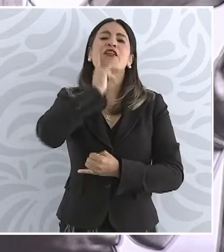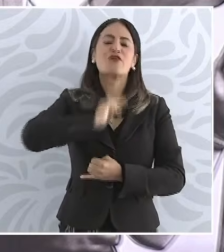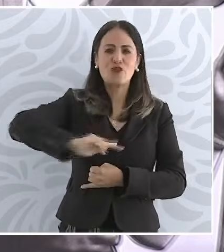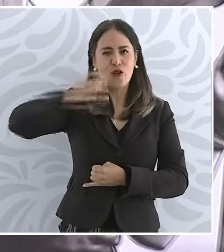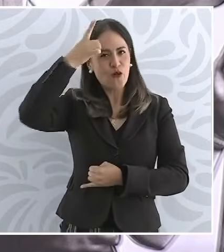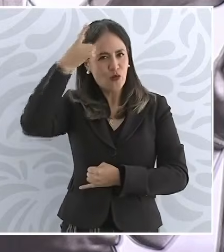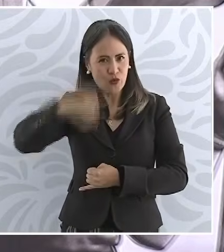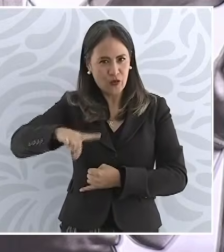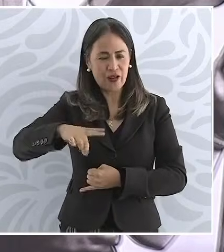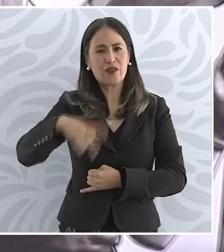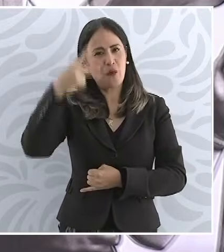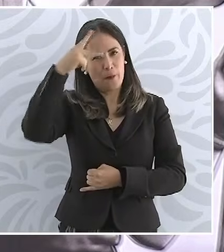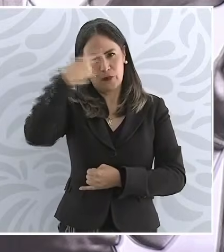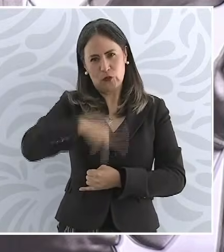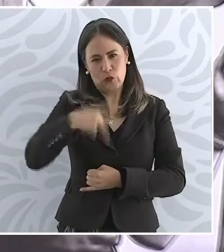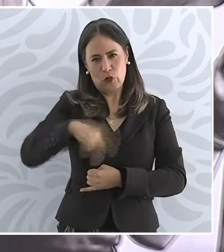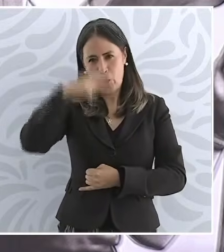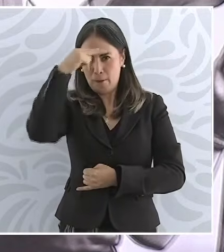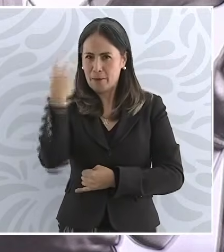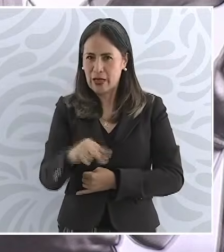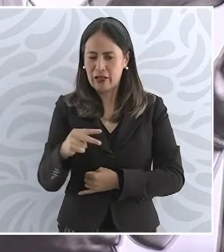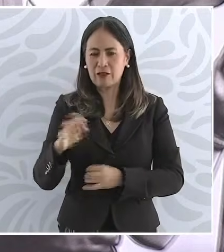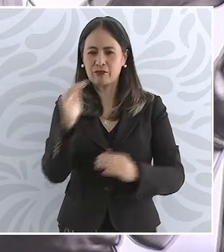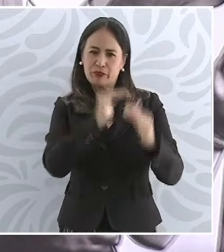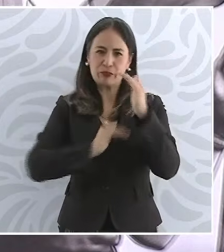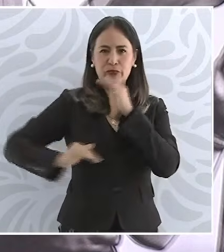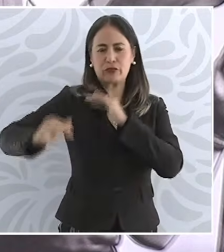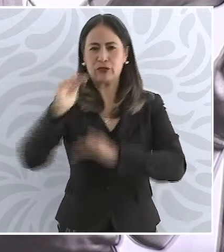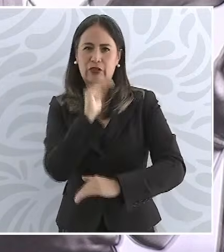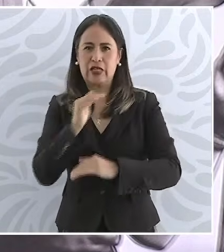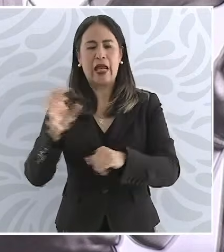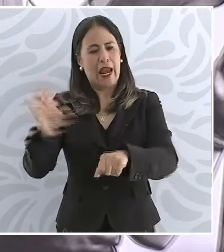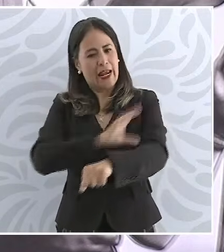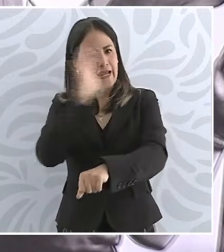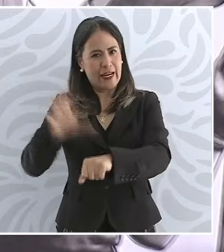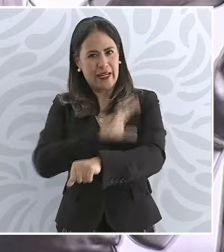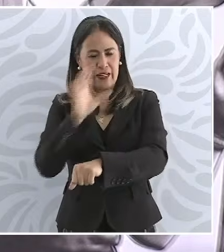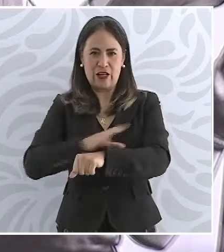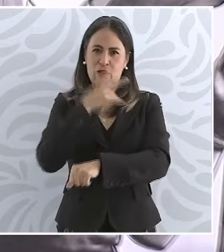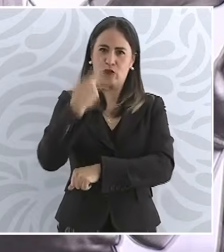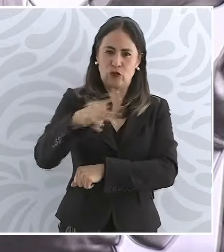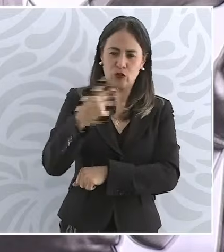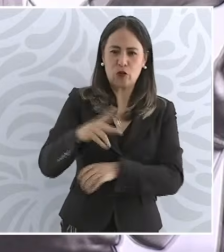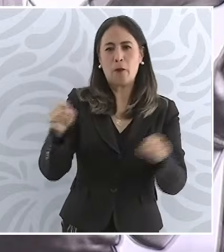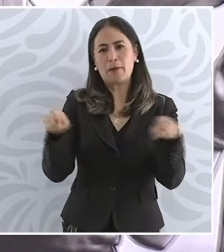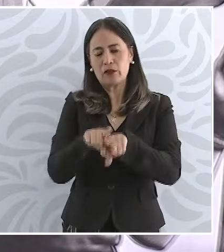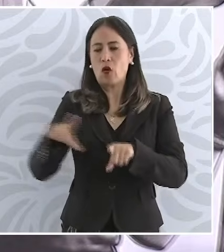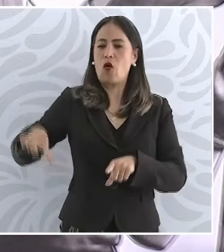autosuficiencia soberanía y seguridad energética restauró la rectoría del estado y emprendió el